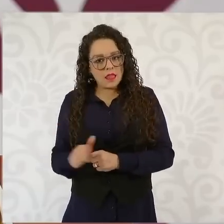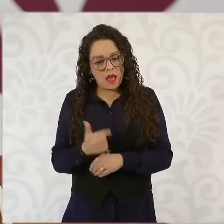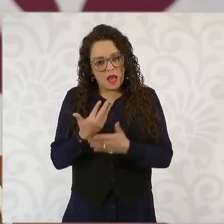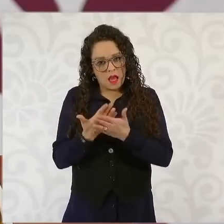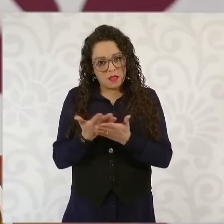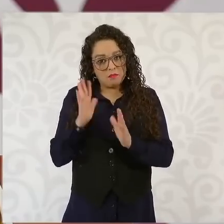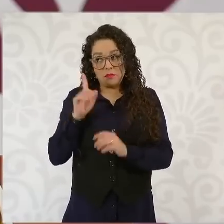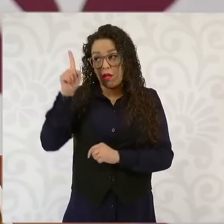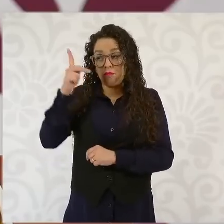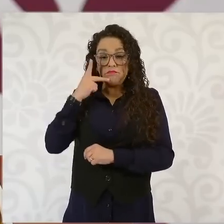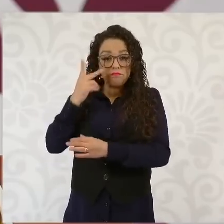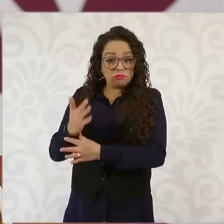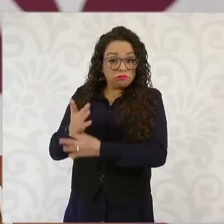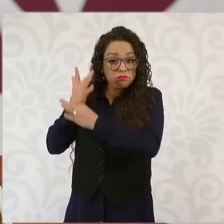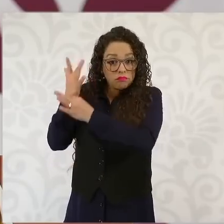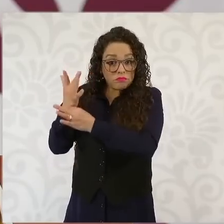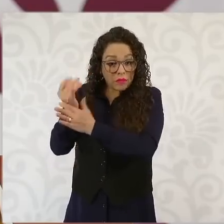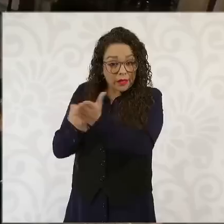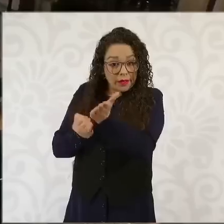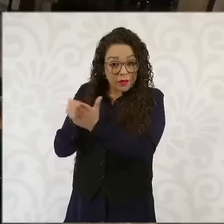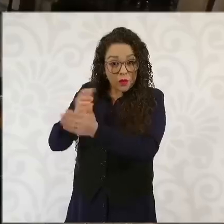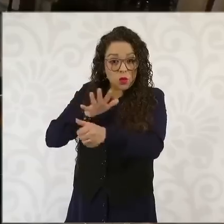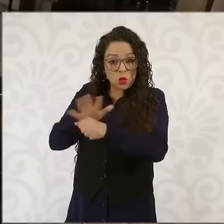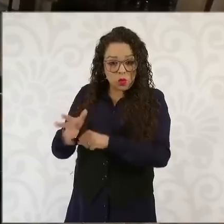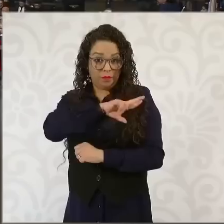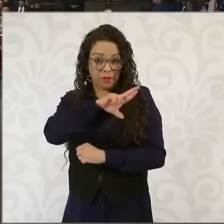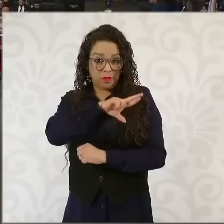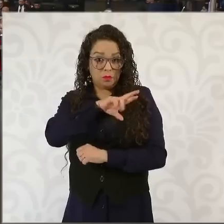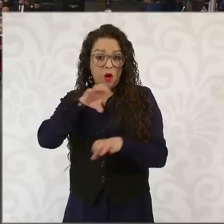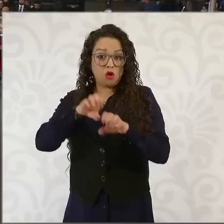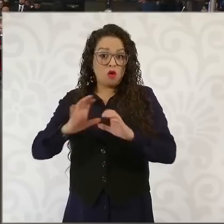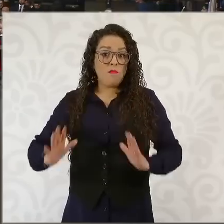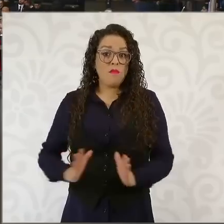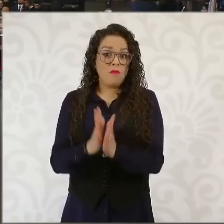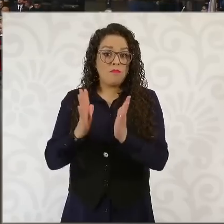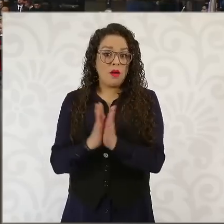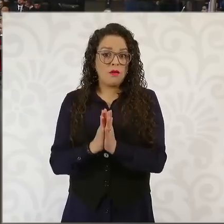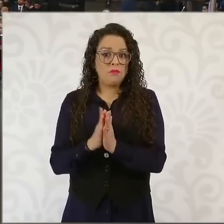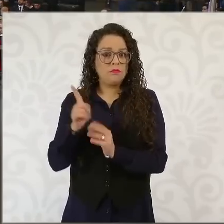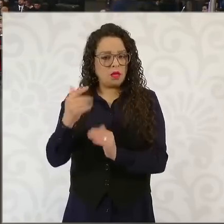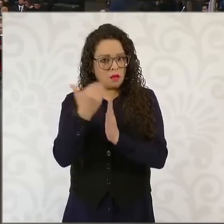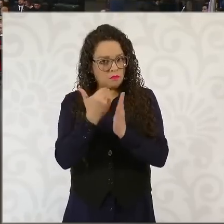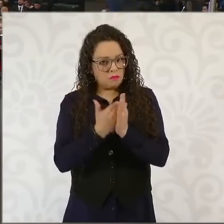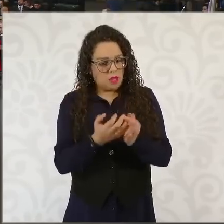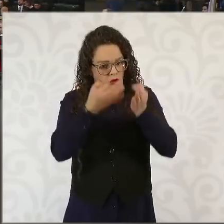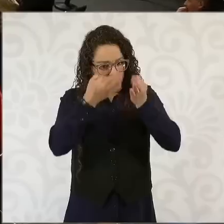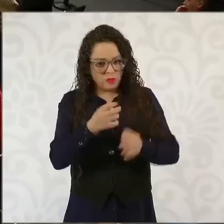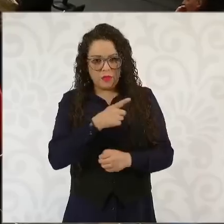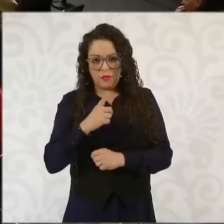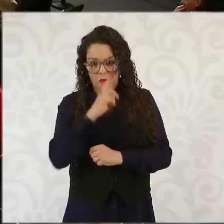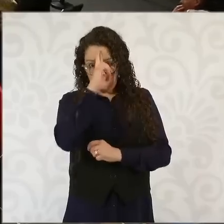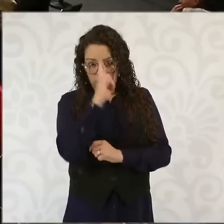venga el 2 de abril por último si nos puede dar el monto del portafolio de inversión que ya se